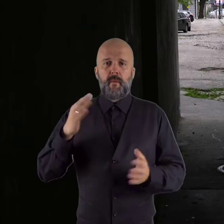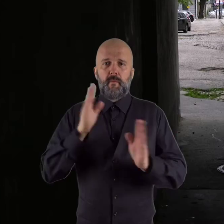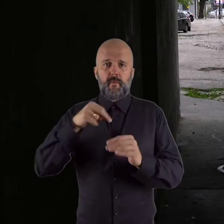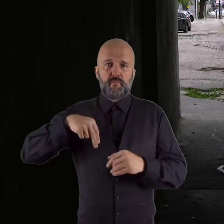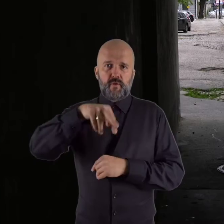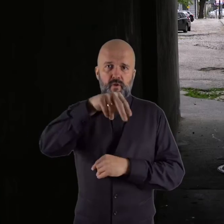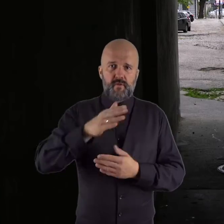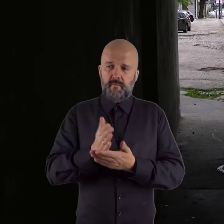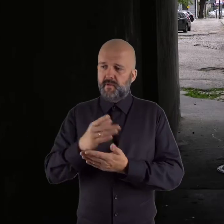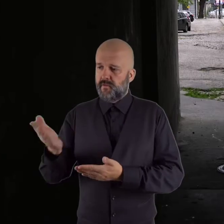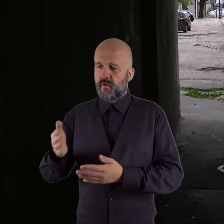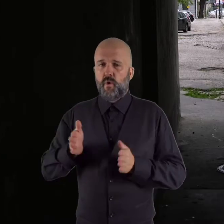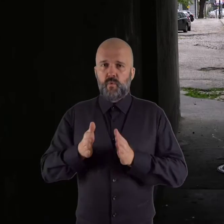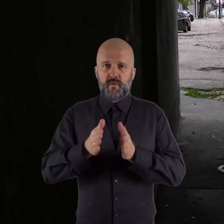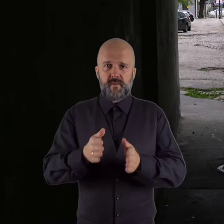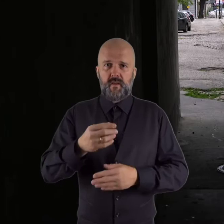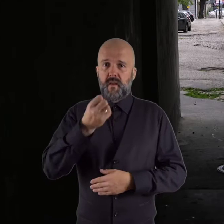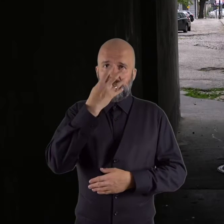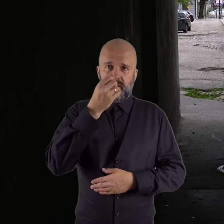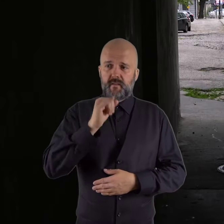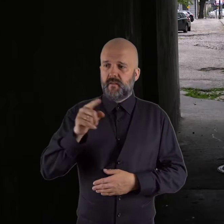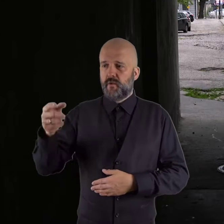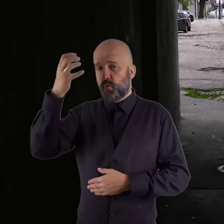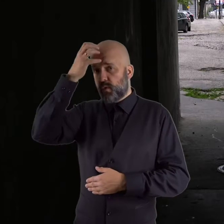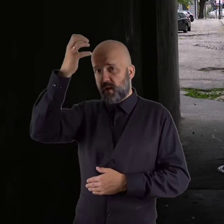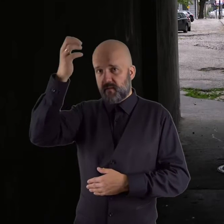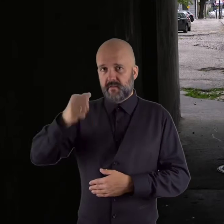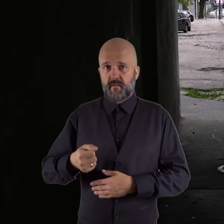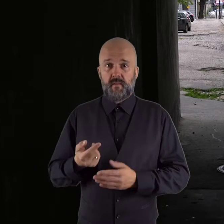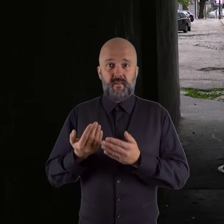Przechodniak między ulicami Kwiatka i Królewiecką.